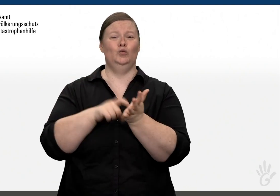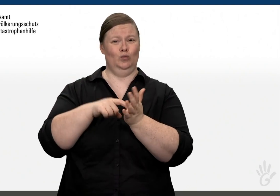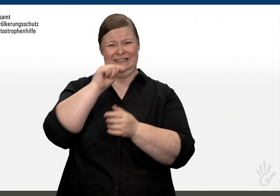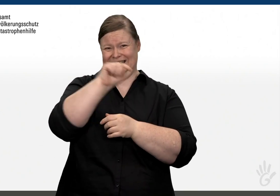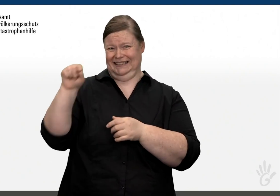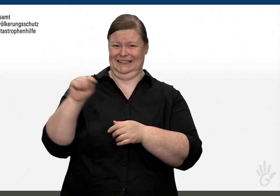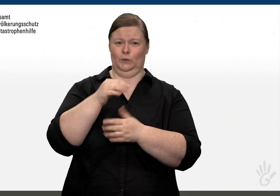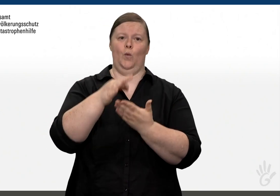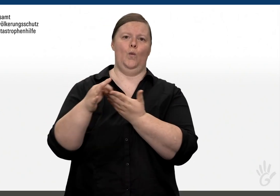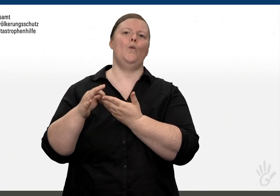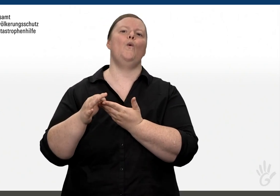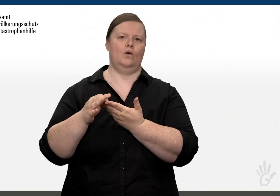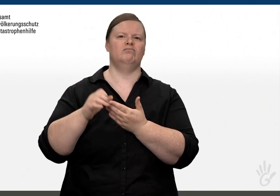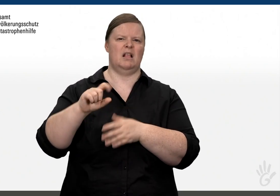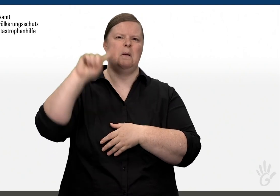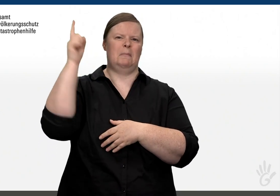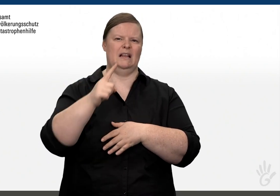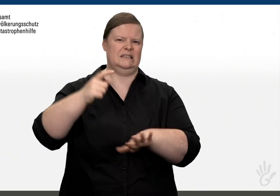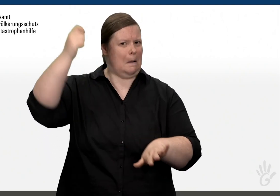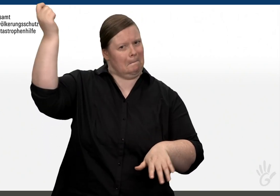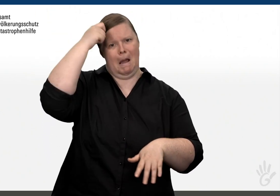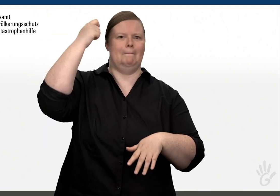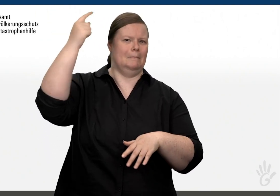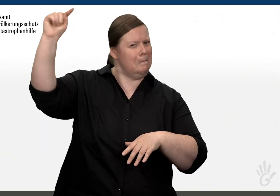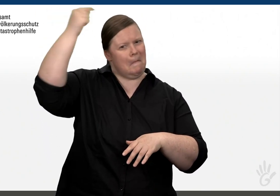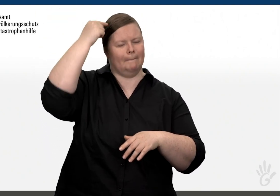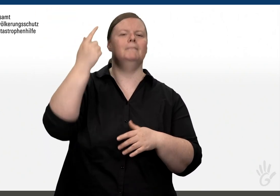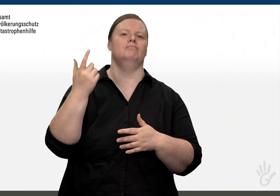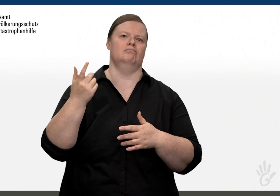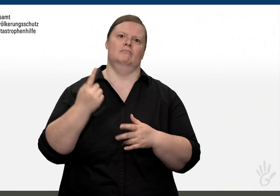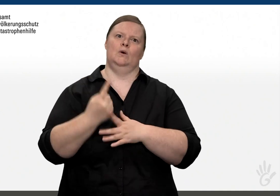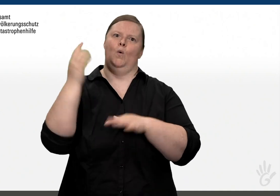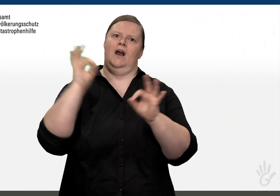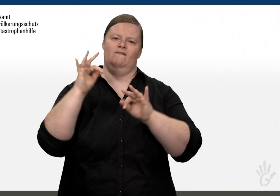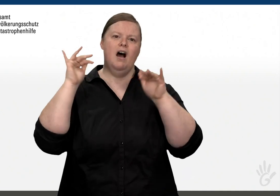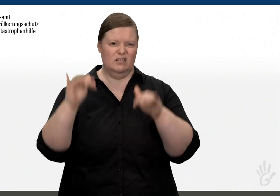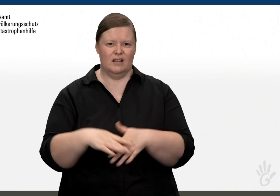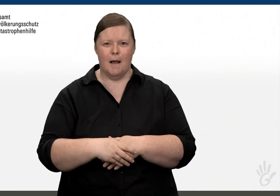Hier ist die Gefahr eines Blitzeinschlages besonders hoch.